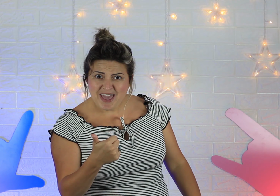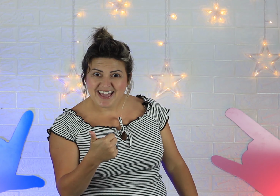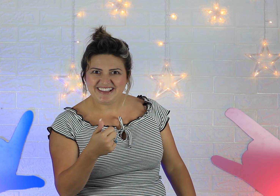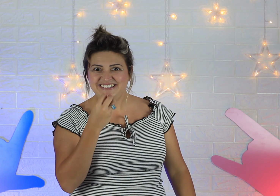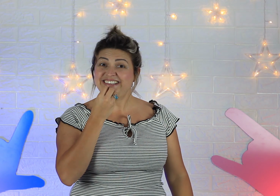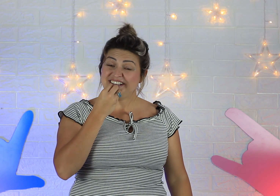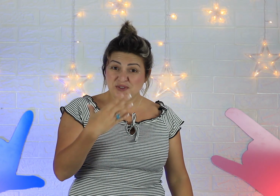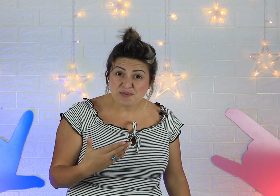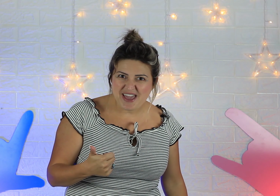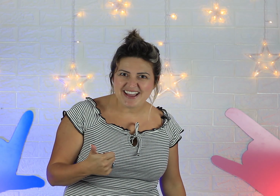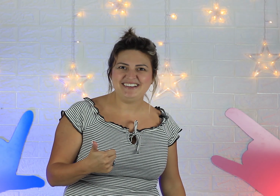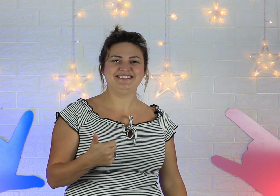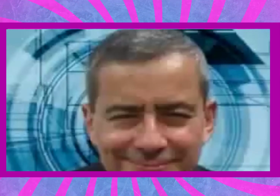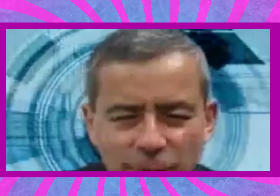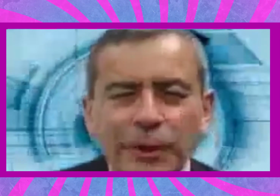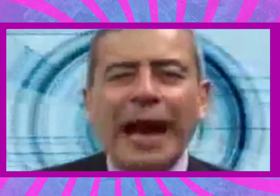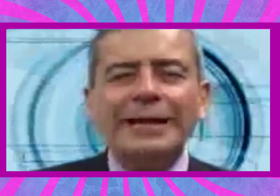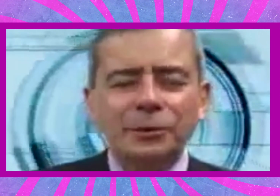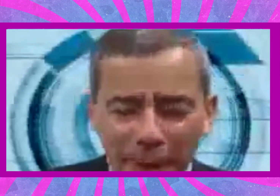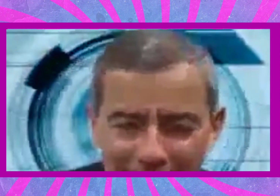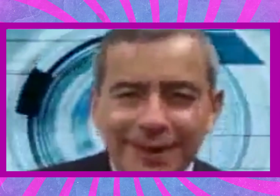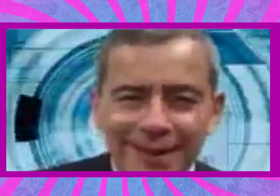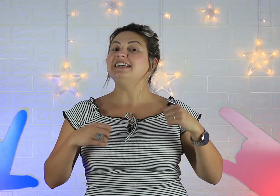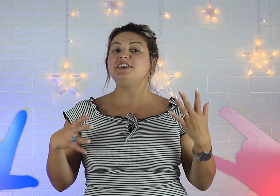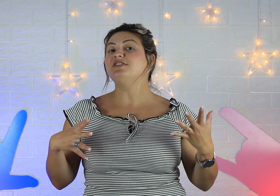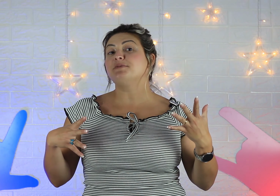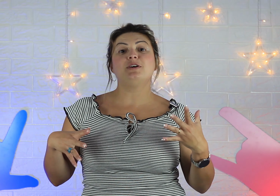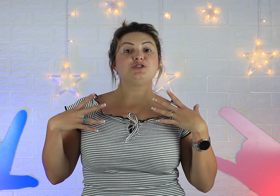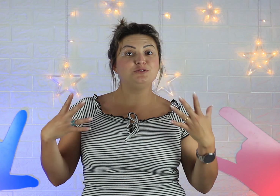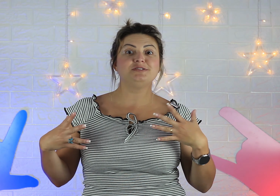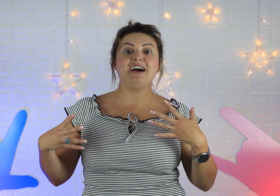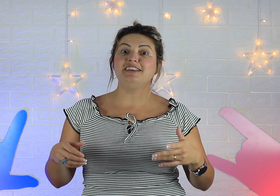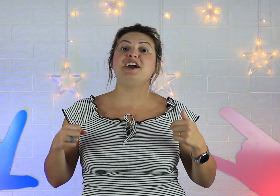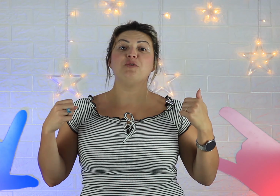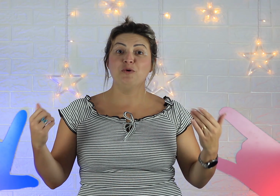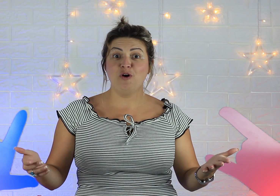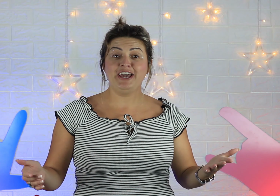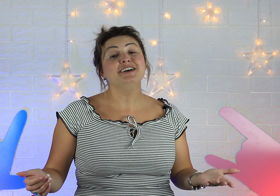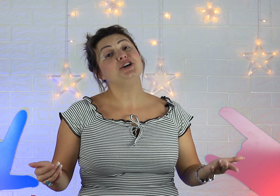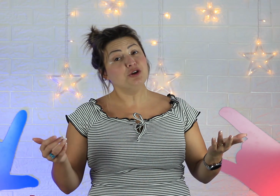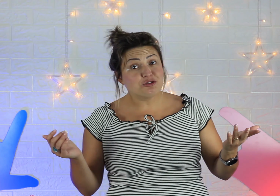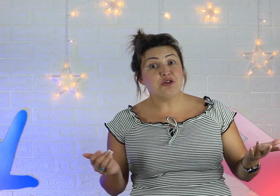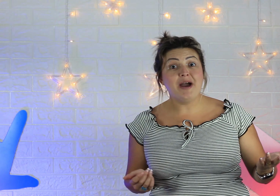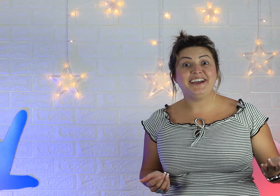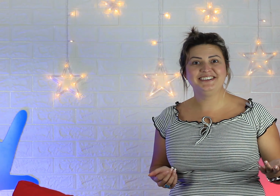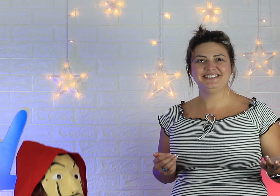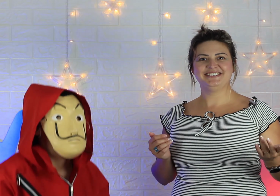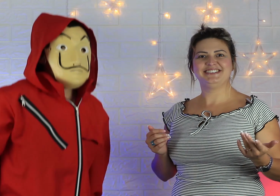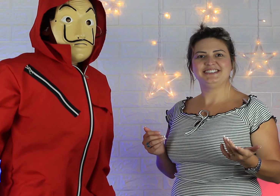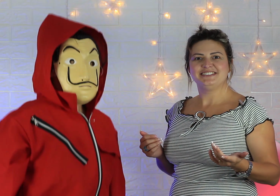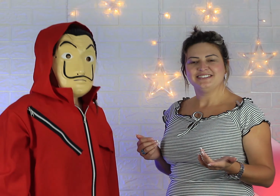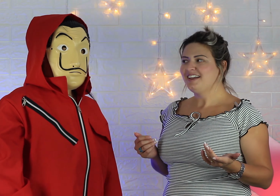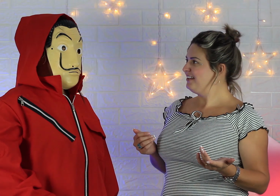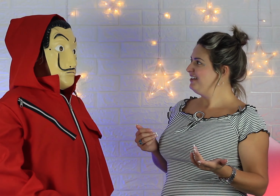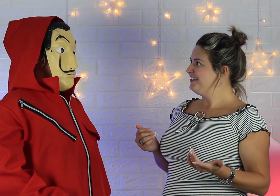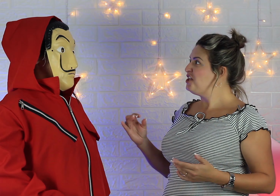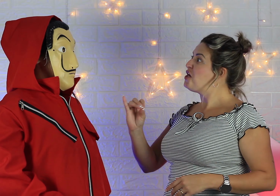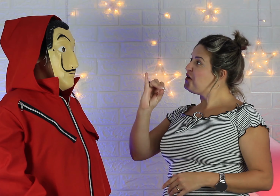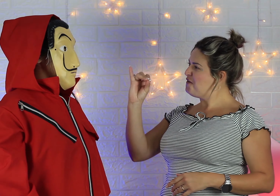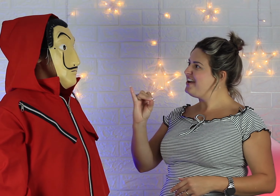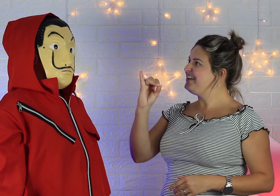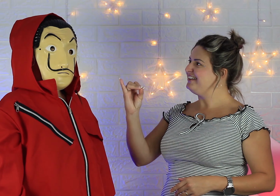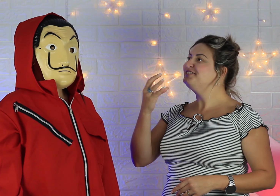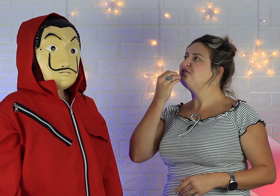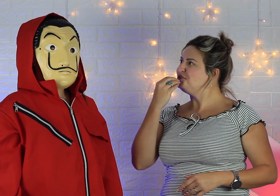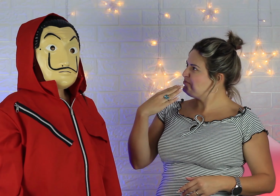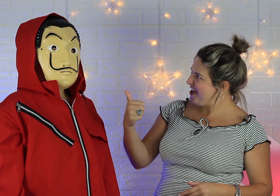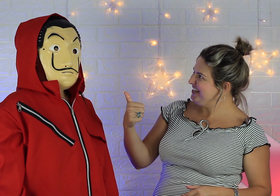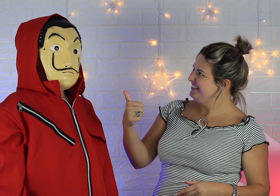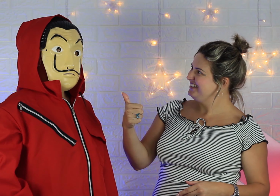Tudo bem tudo bem olá tudo bem e aí você pode juntar né o oi e eu tudo bem é oi oi tudo bem